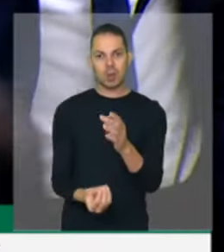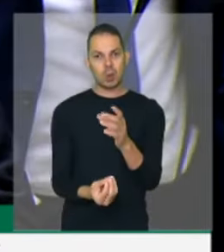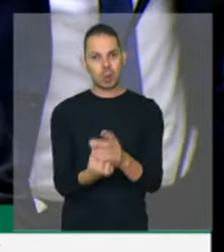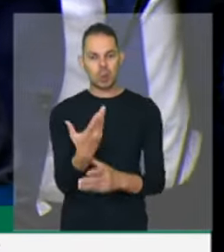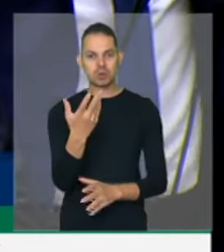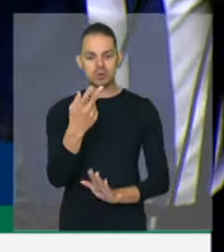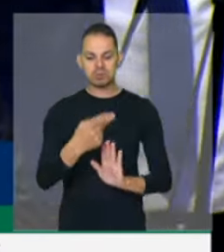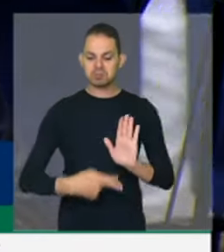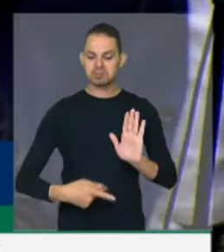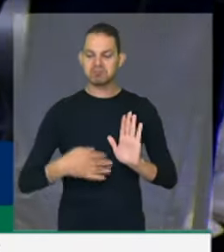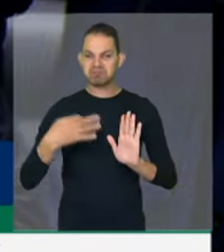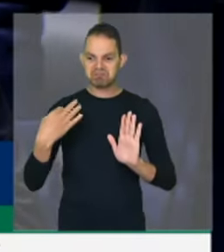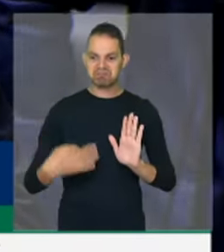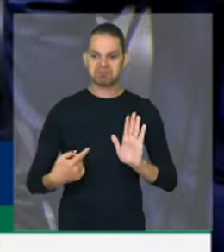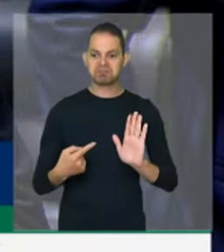PRÓLEITOS... DE SUMA IMPORTÂNCIA PARA O NOSSO PAÍ